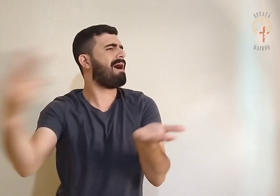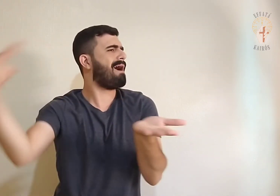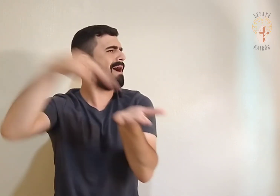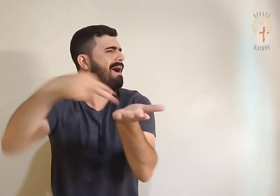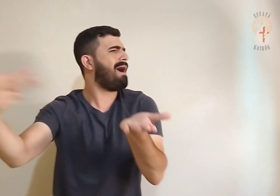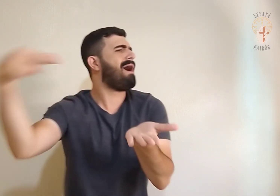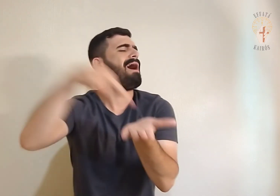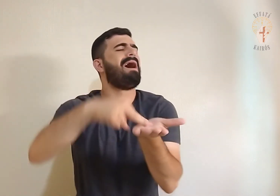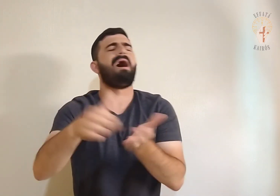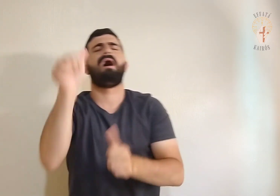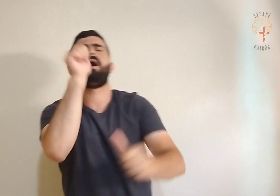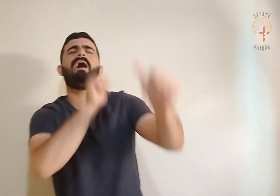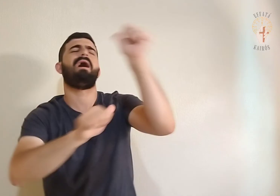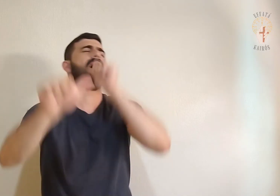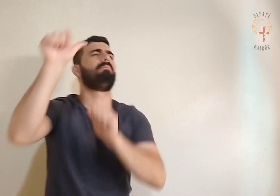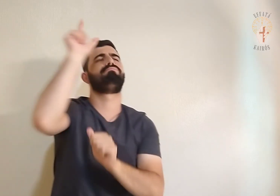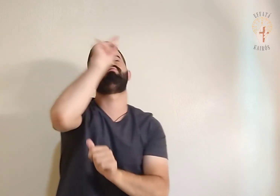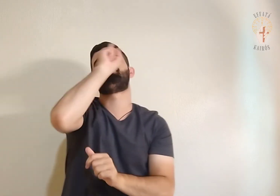serve o vinho menos bom.